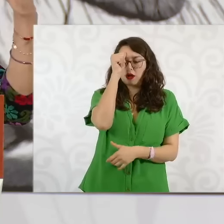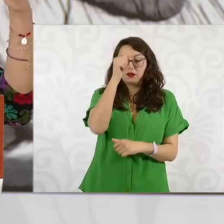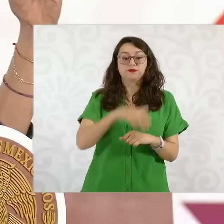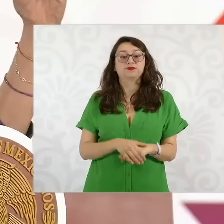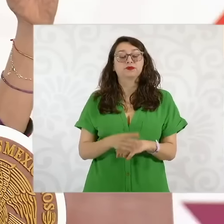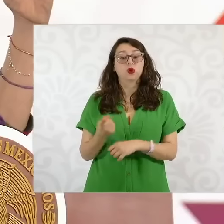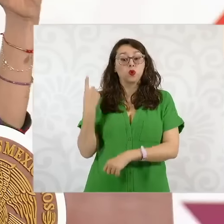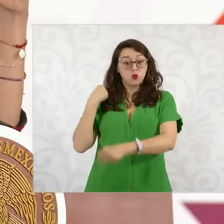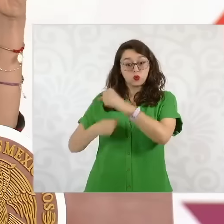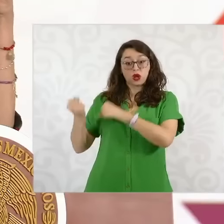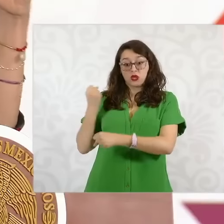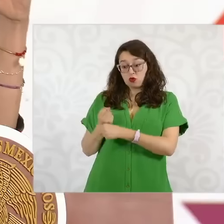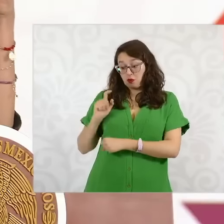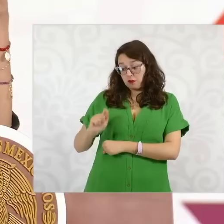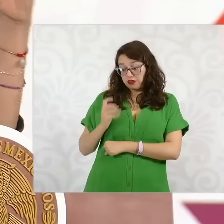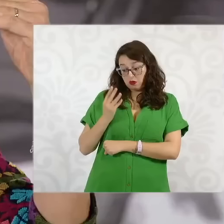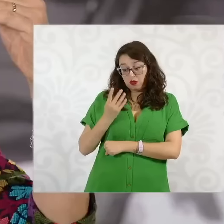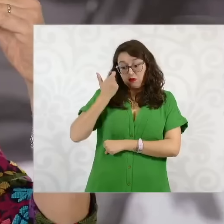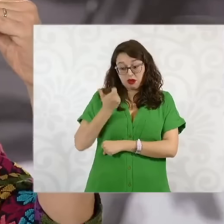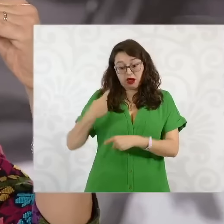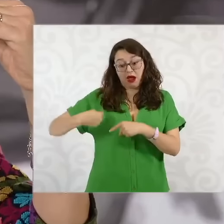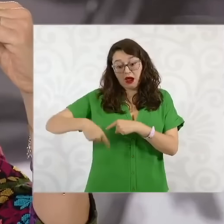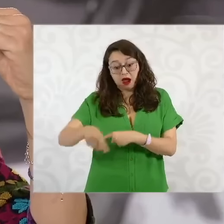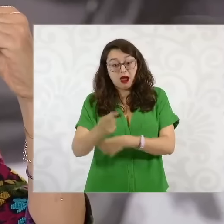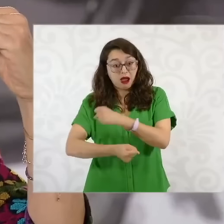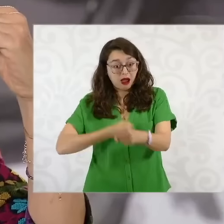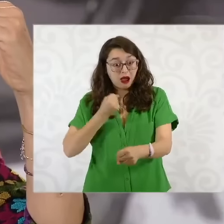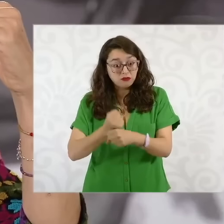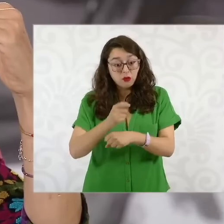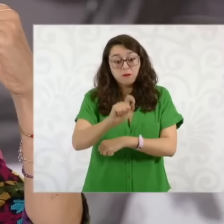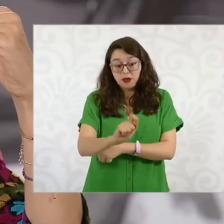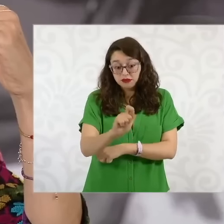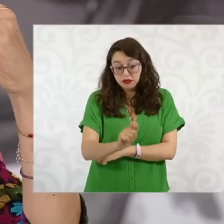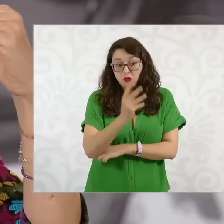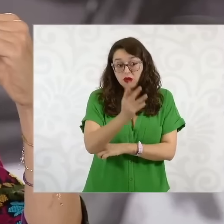24 pesos y este año se mantuvo en 24 pesos, aún y cuando el precio del petróleo aumentó.